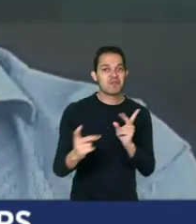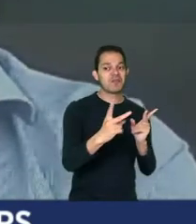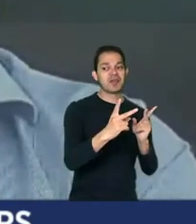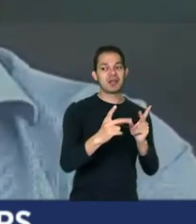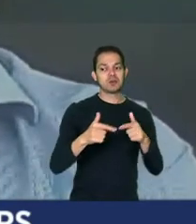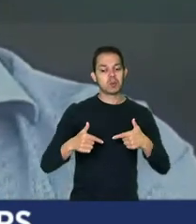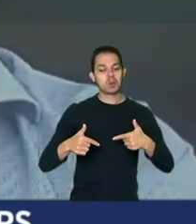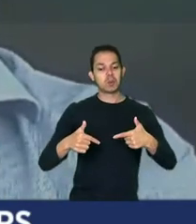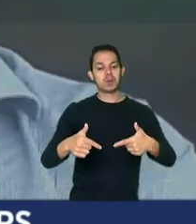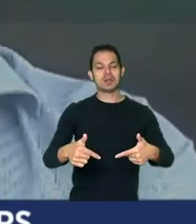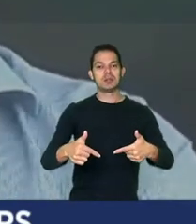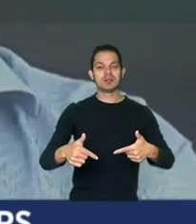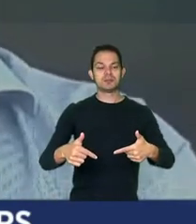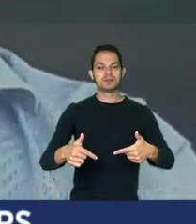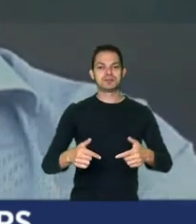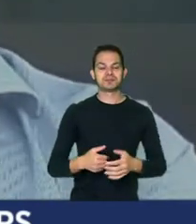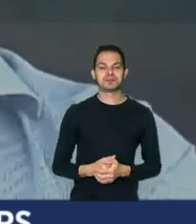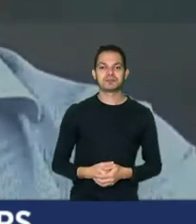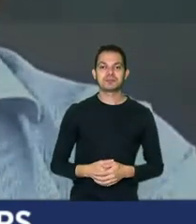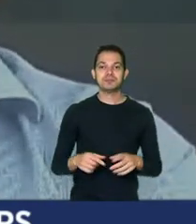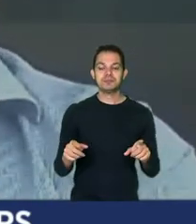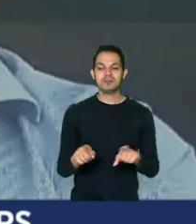DIZER NÃO. AQUI SE VENDE A ELETROBRAS, NÃO SE ENFRENTA O TEMA DOS COMBUSTÍVEIS, AQUI